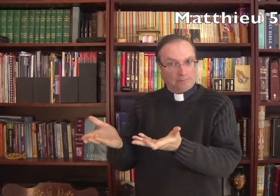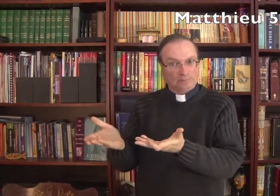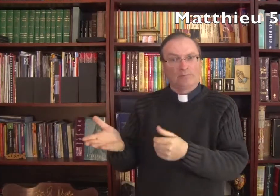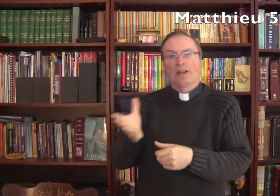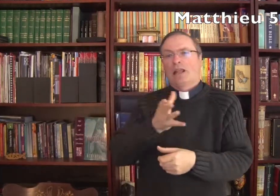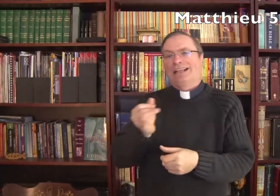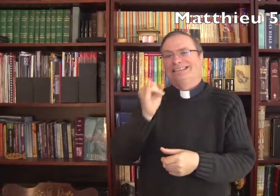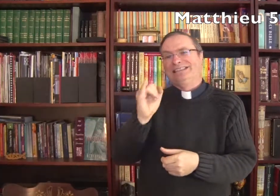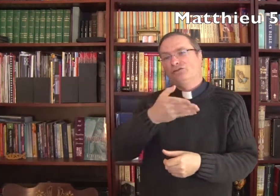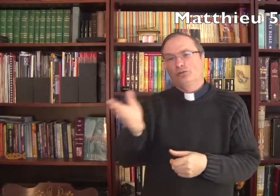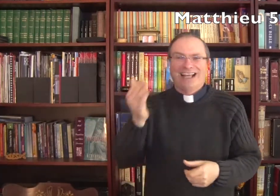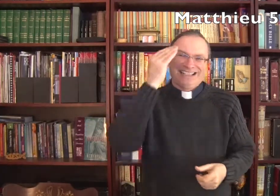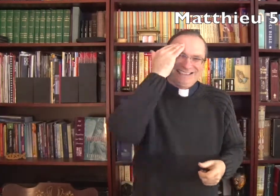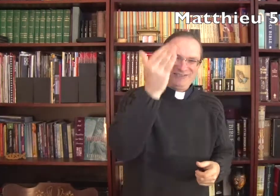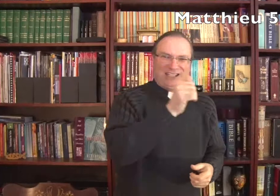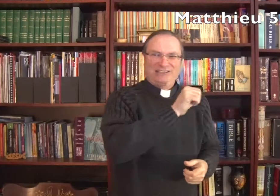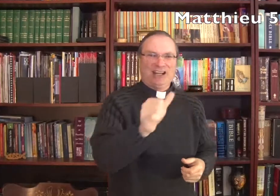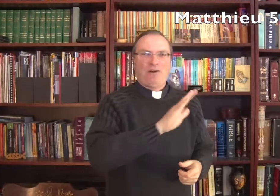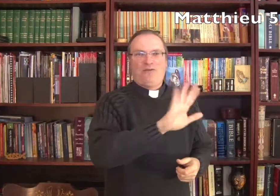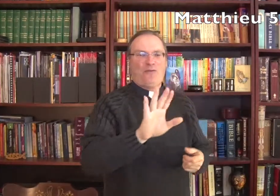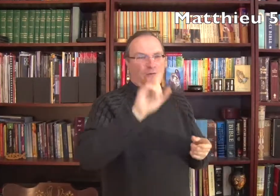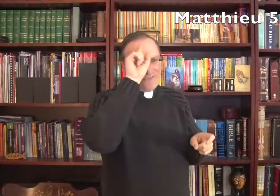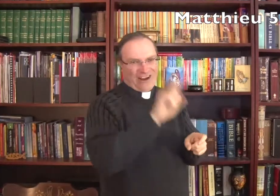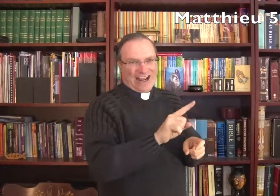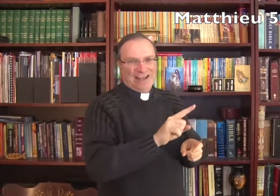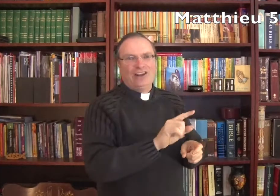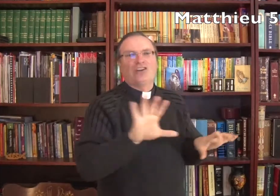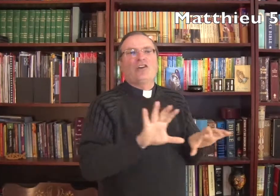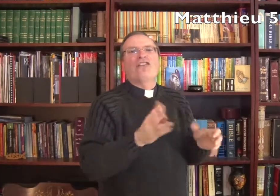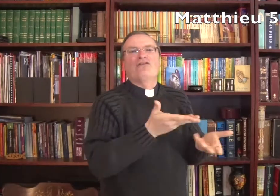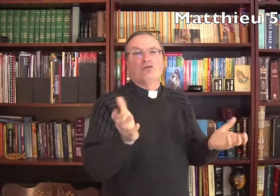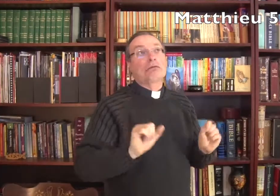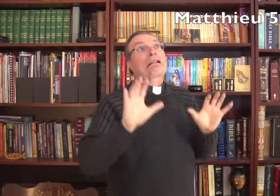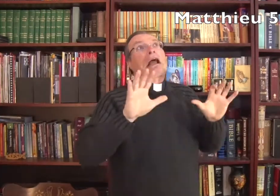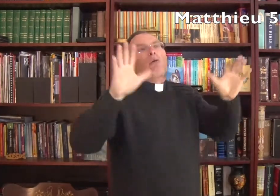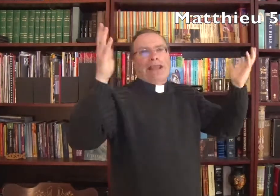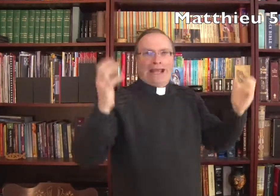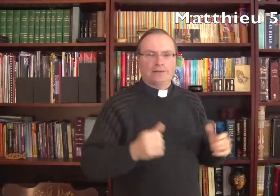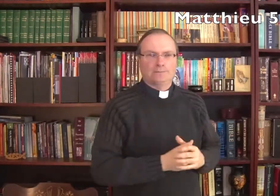Et si vous saluez seulement vos frères, que faites-vous d’extraordinaire?